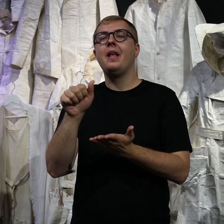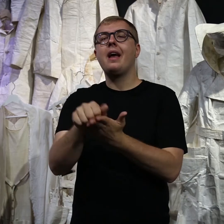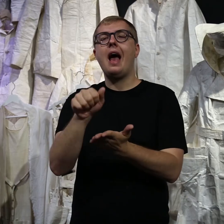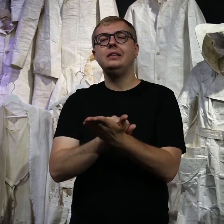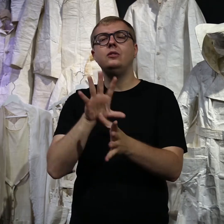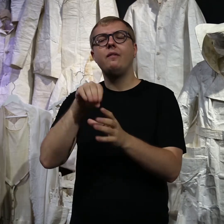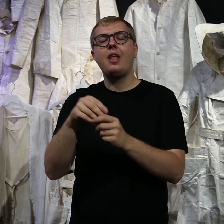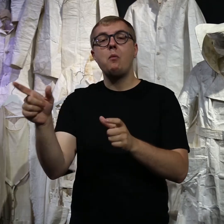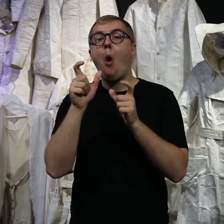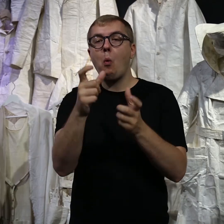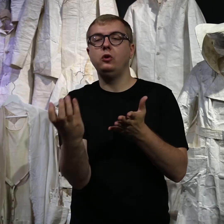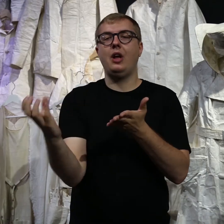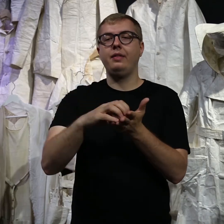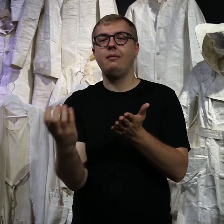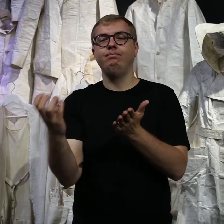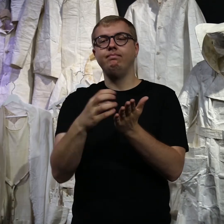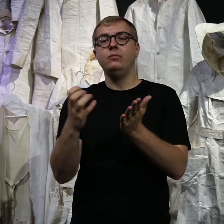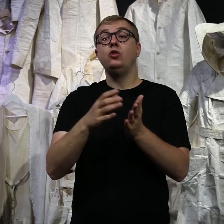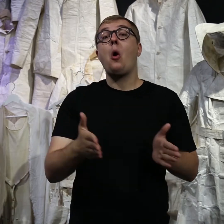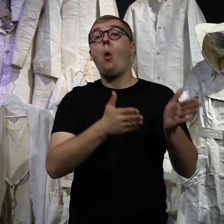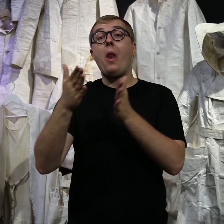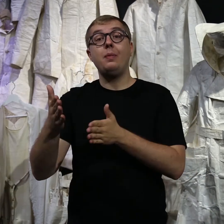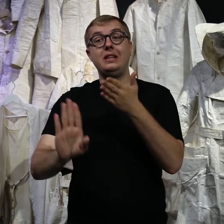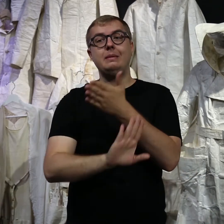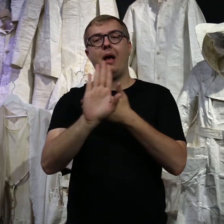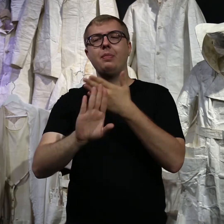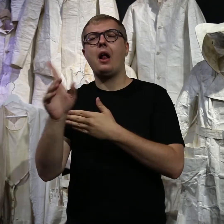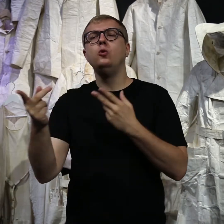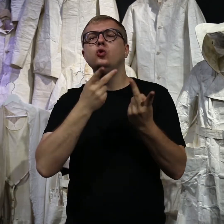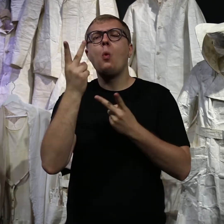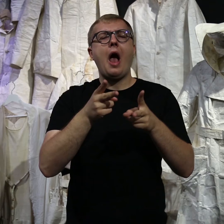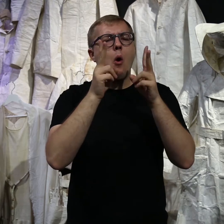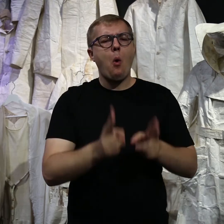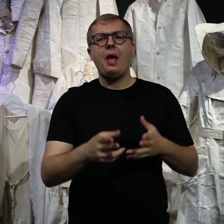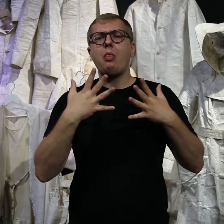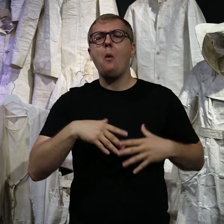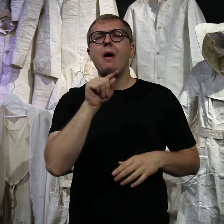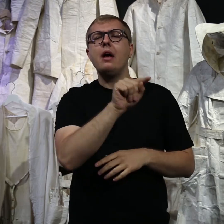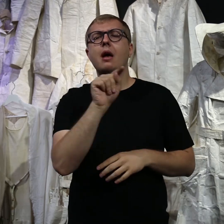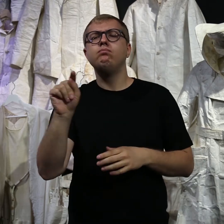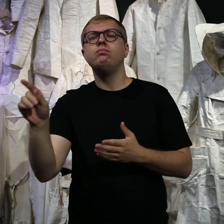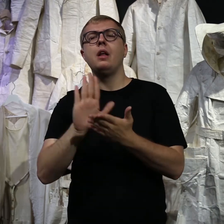W gazecie umieszczał ogłoszenia, że do kolejnego spektaklu szuka konkretnych ubrań: